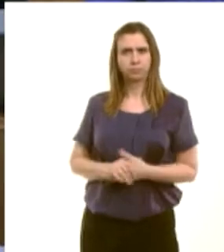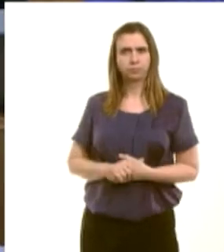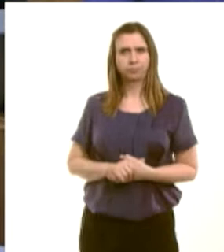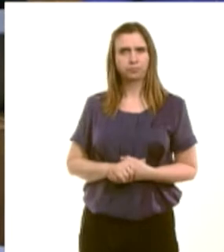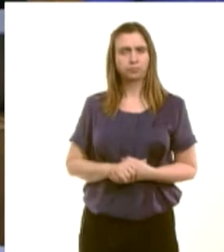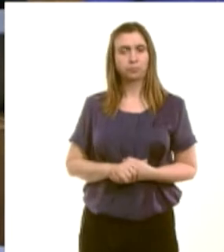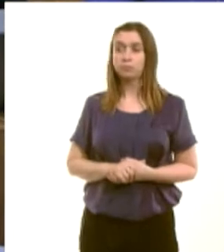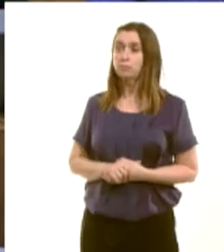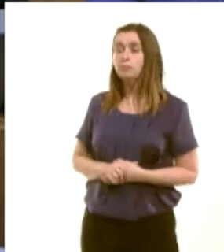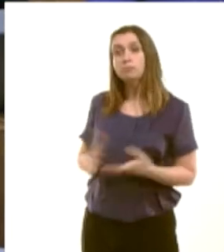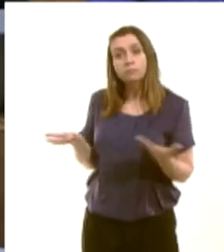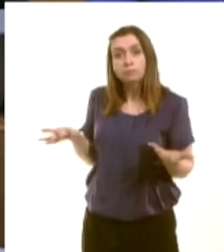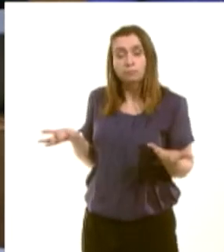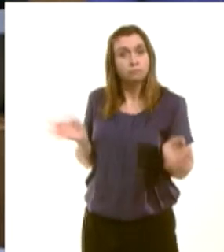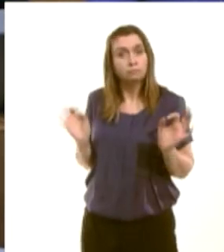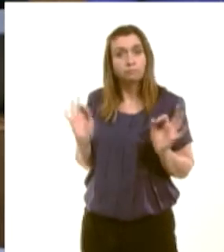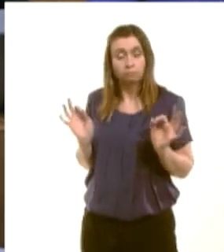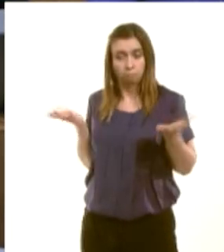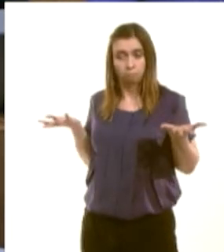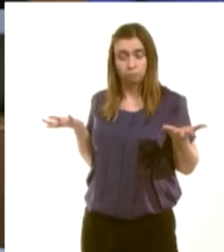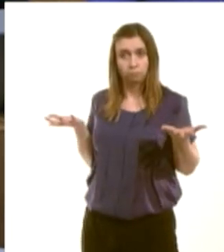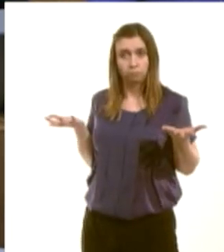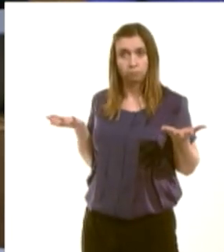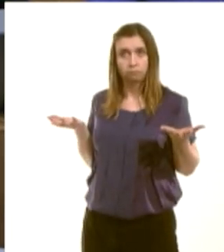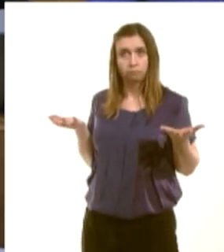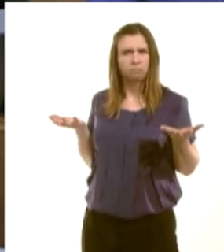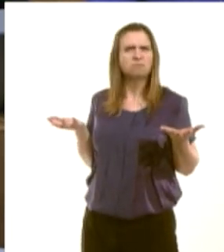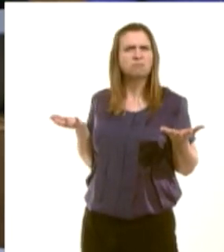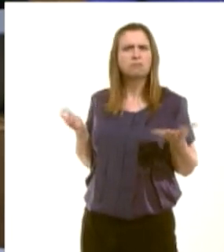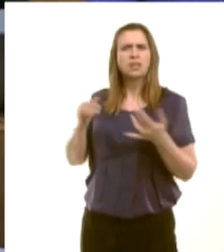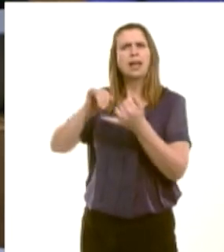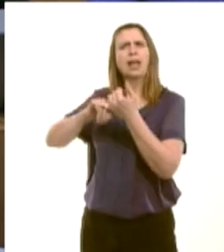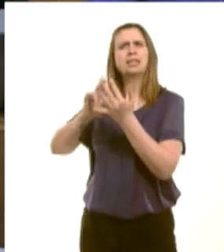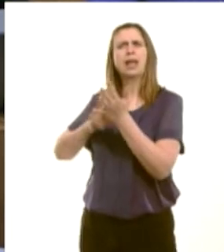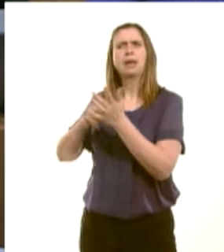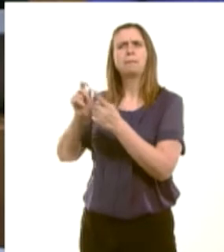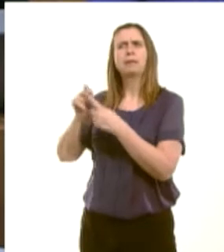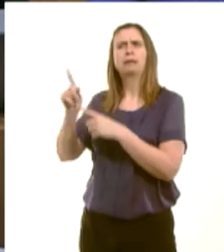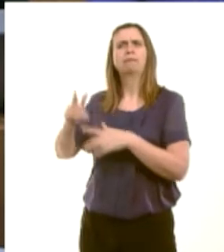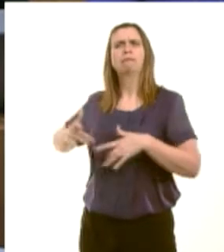croesawuír ffaith bod yna lawr yn mynd i ddod i rym. Nid wyf yn gwybod eto pryd fydd